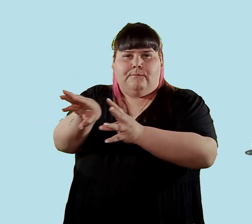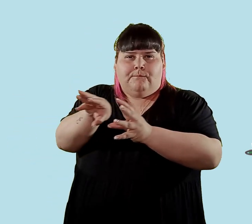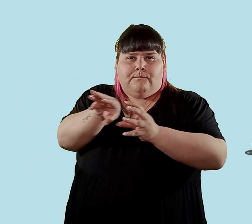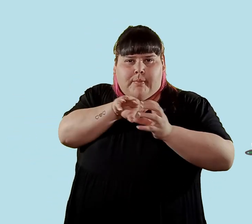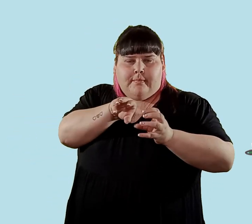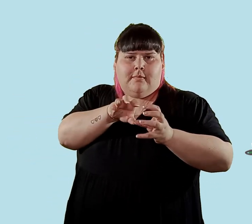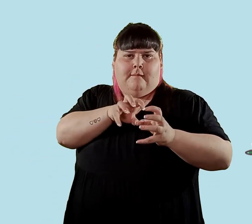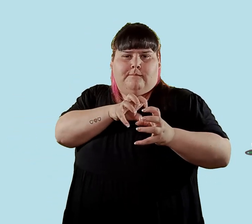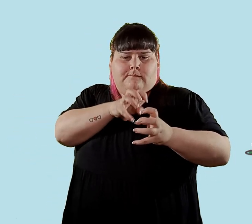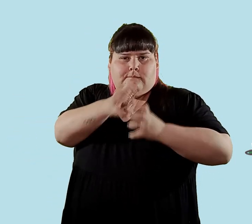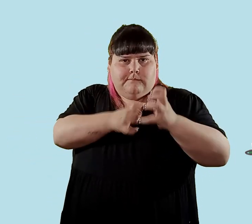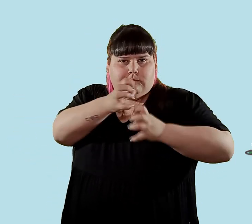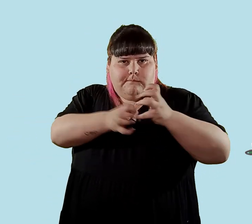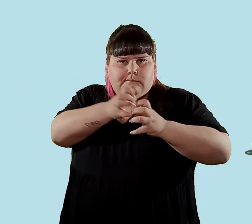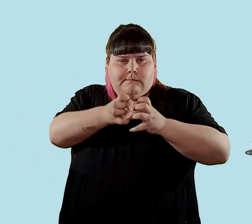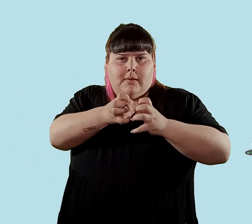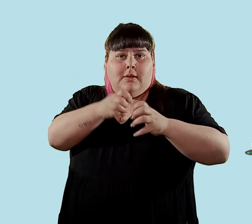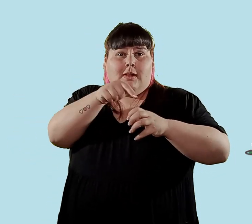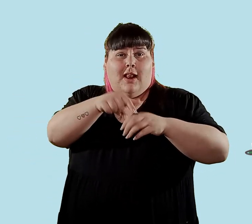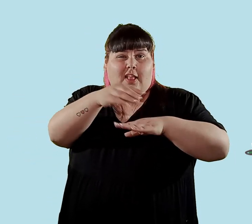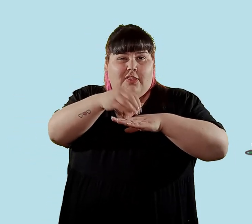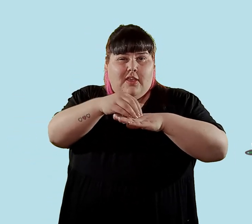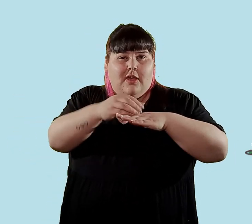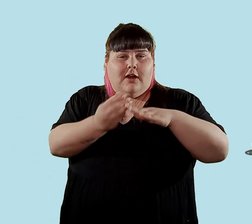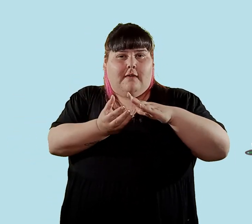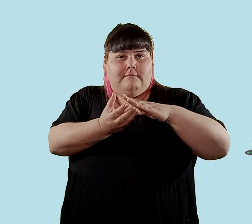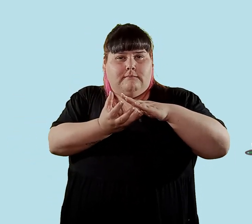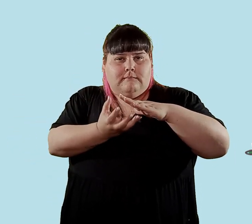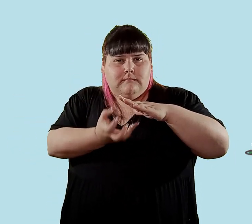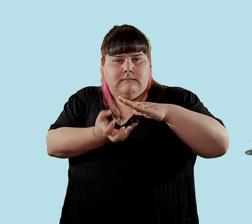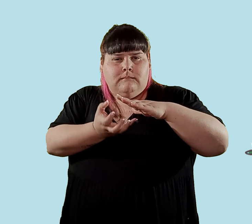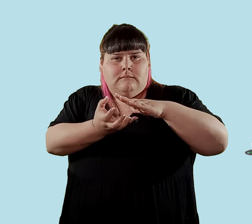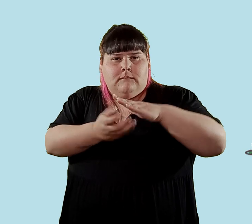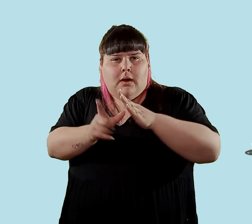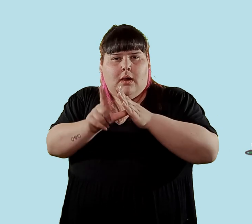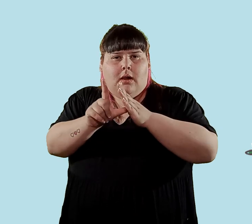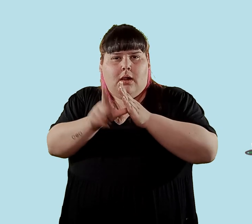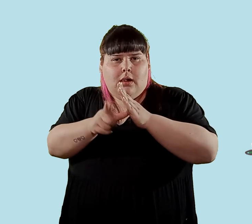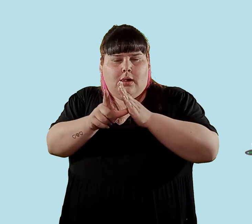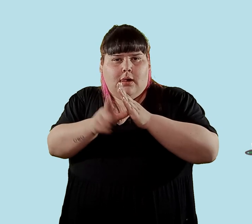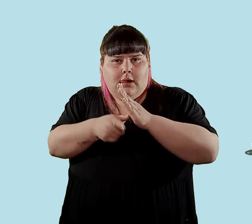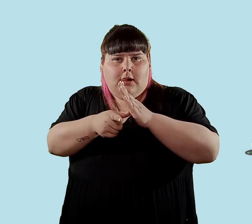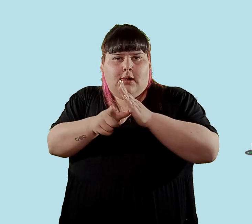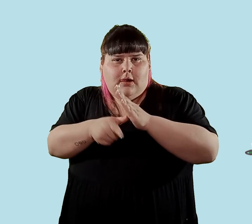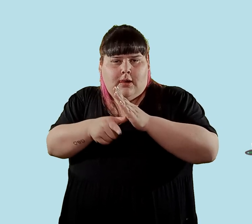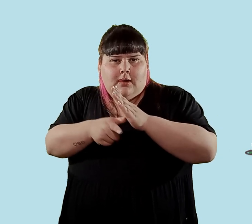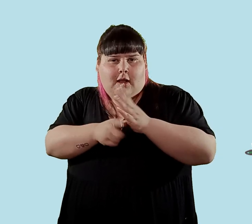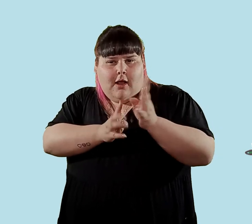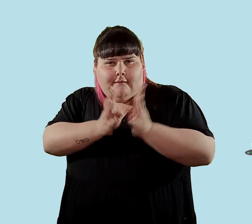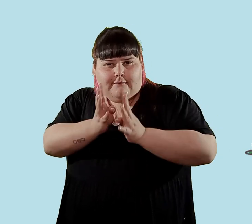y permitir que se filtre más lentamente a través del suelo y la vegetación.